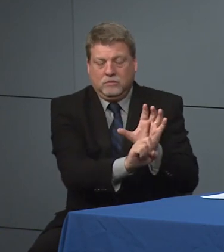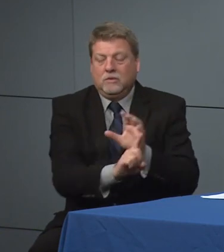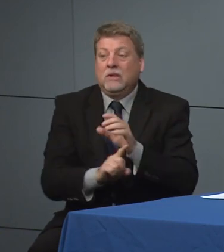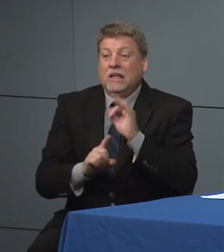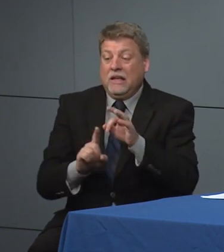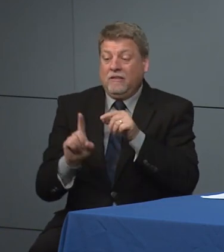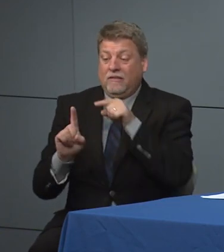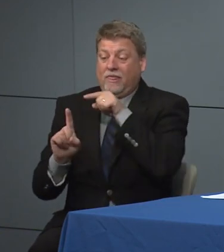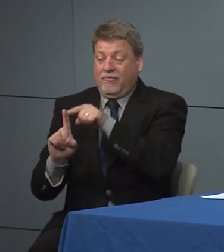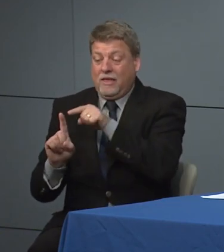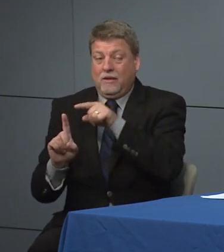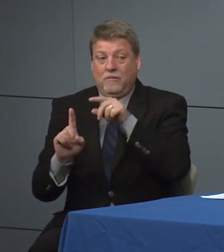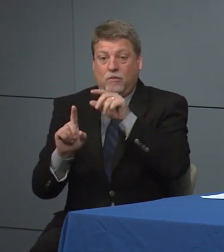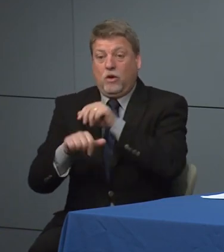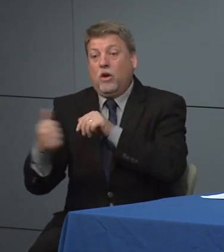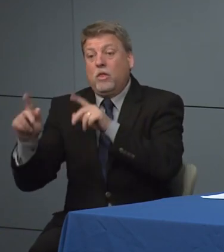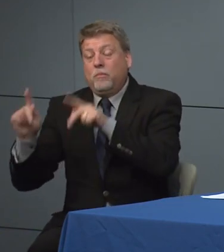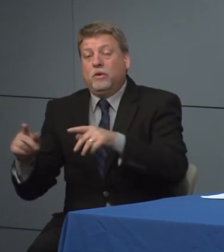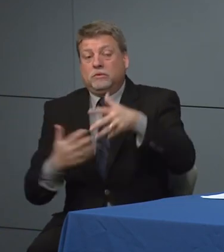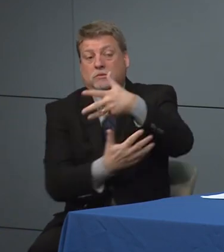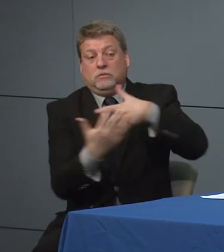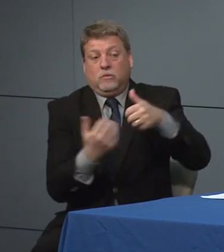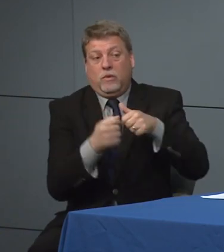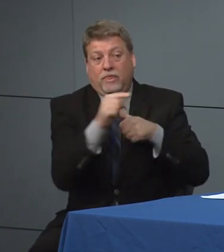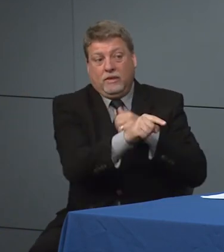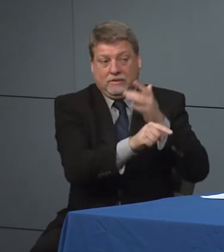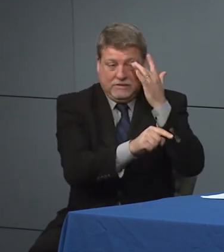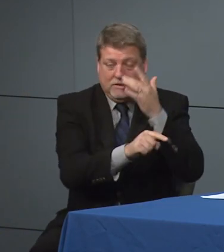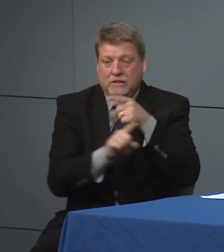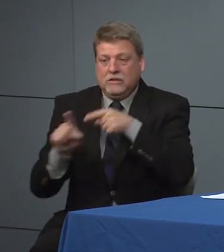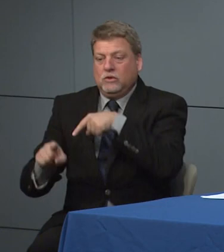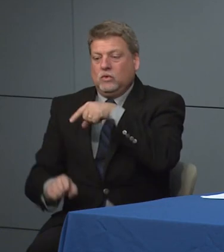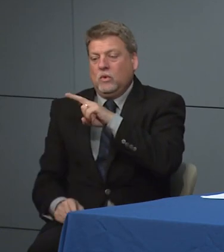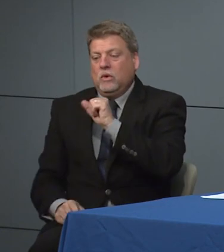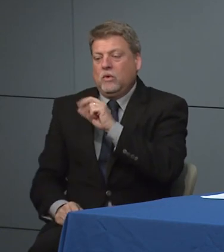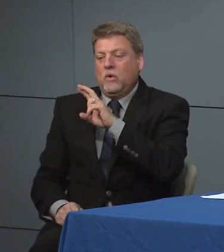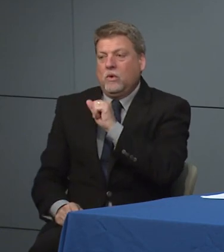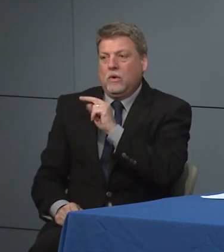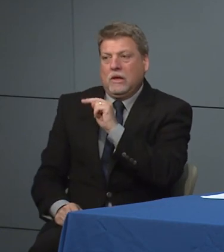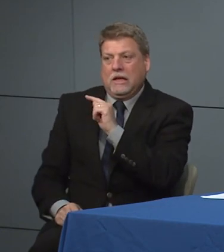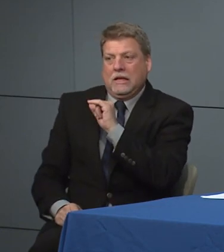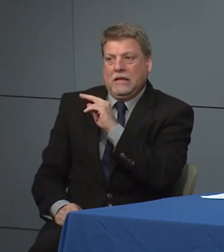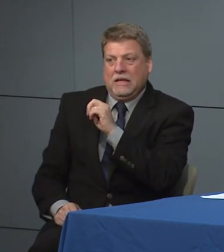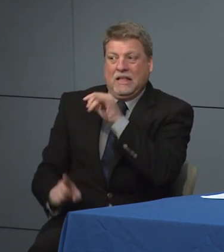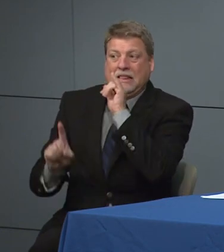ha tenido ha estado en contacto con alguien. Entonces entran en cuarentena para ver si desarrollan síntomas en los la